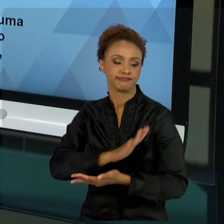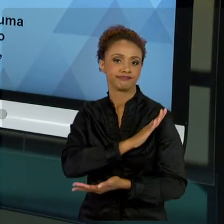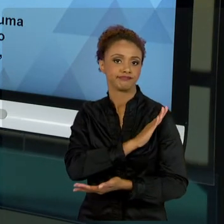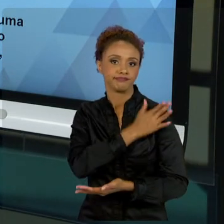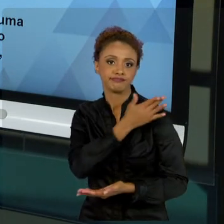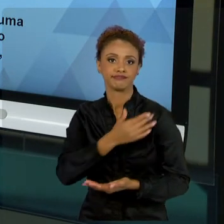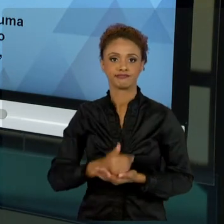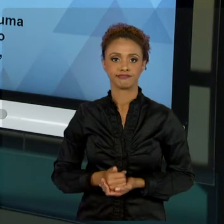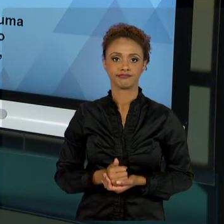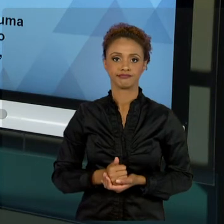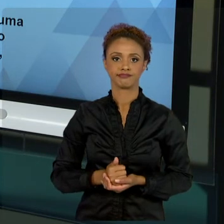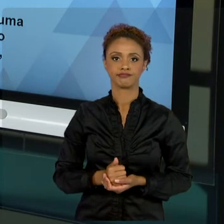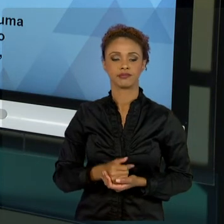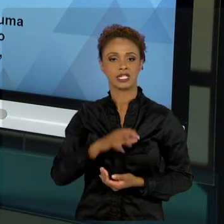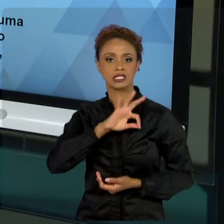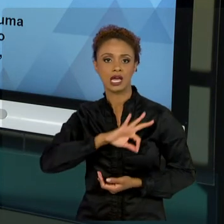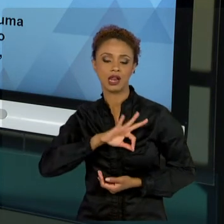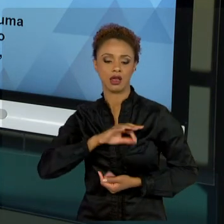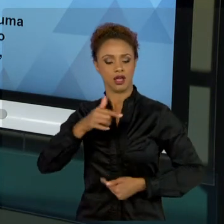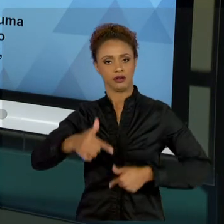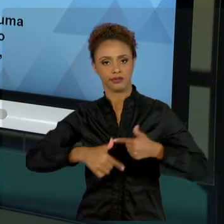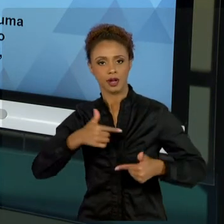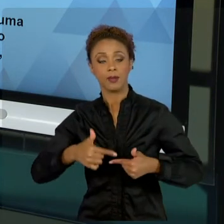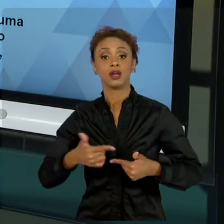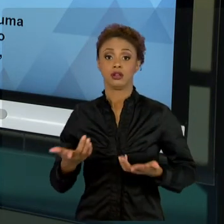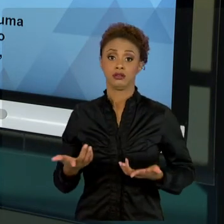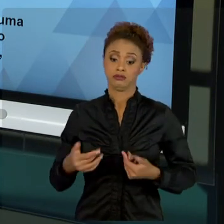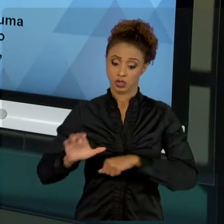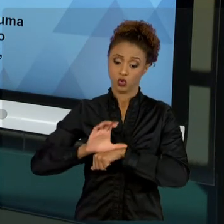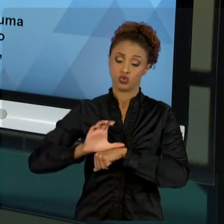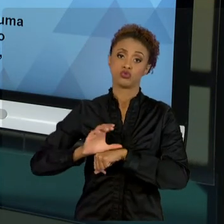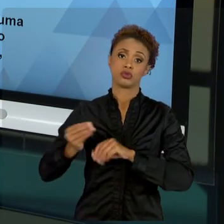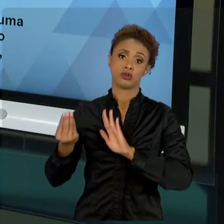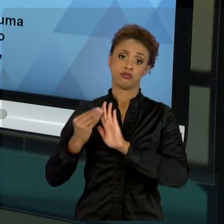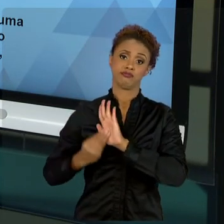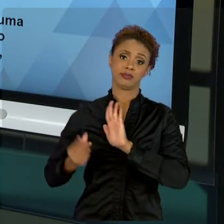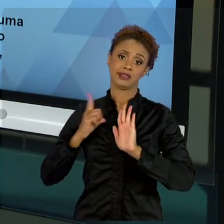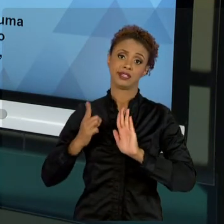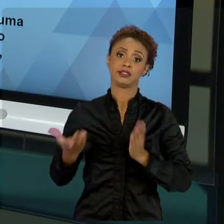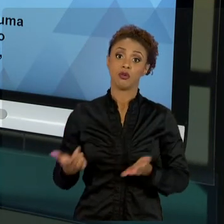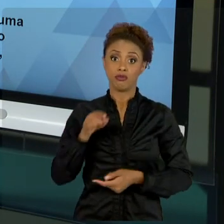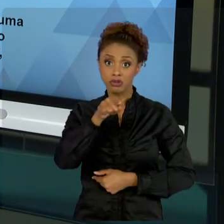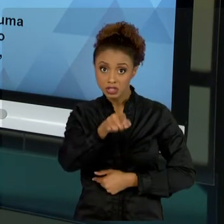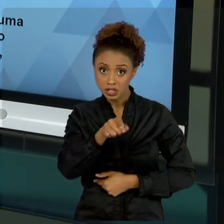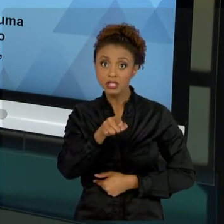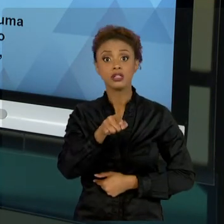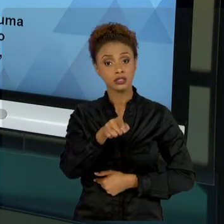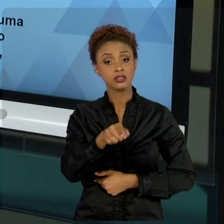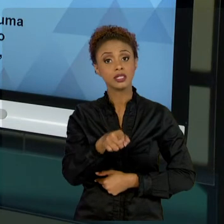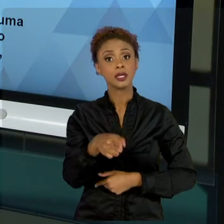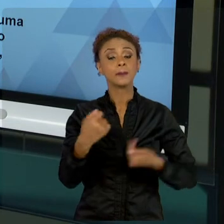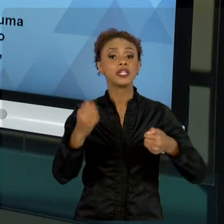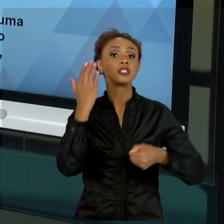ADMINISTRADOR PÚBLICO, DEVE SEMPRE ENTENDER QUE VOCÊ É APENAS UMA PESSOA QUE REPRESENTA ALGO QUE